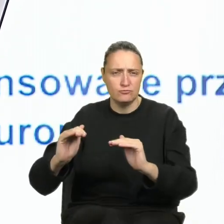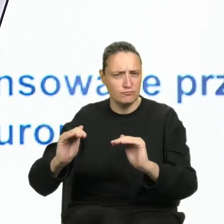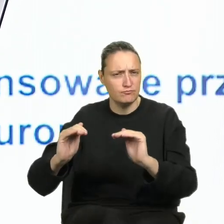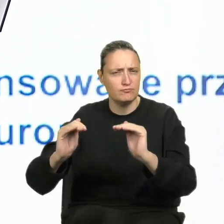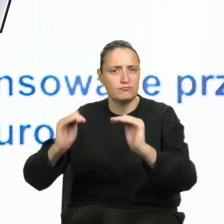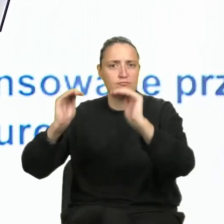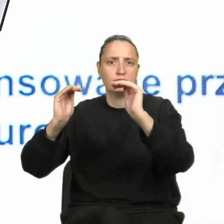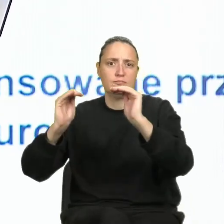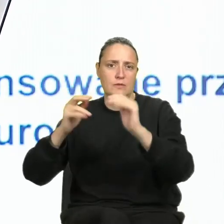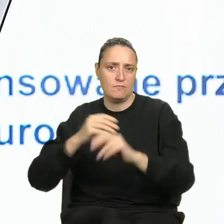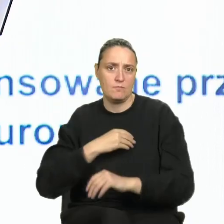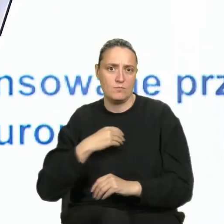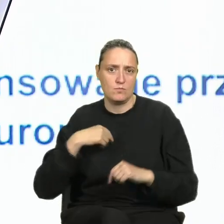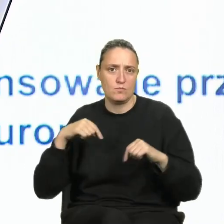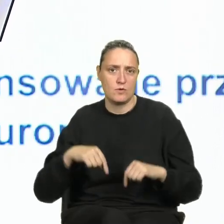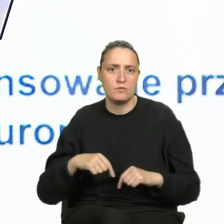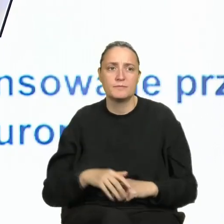I tegoroczne zgłoszenia pokazują,